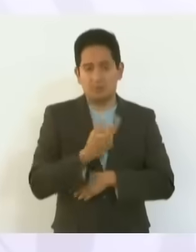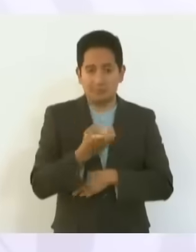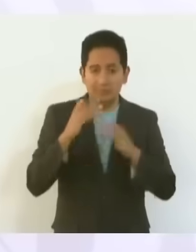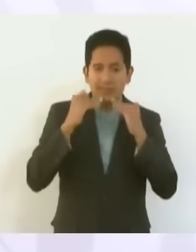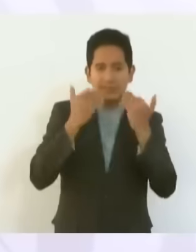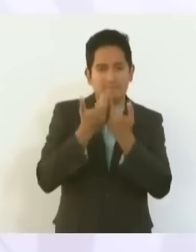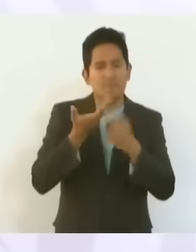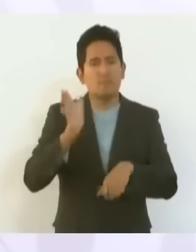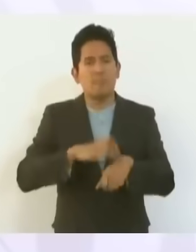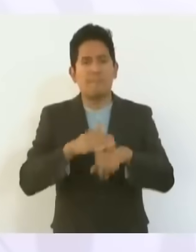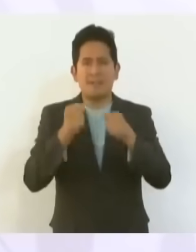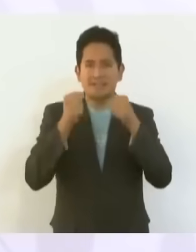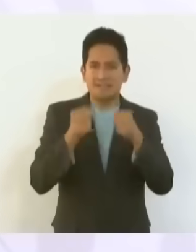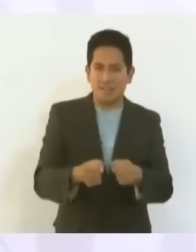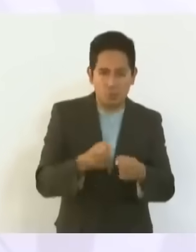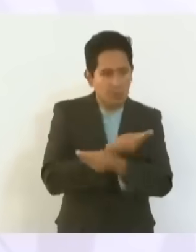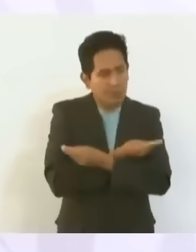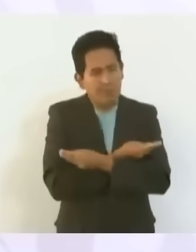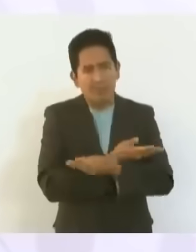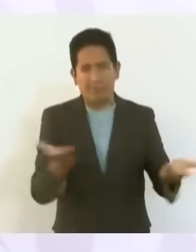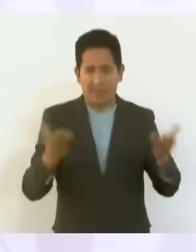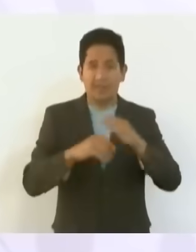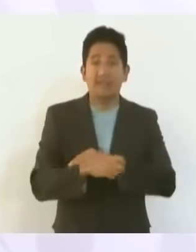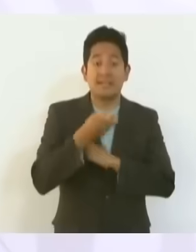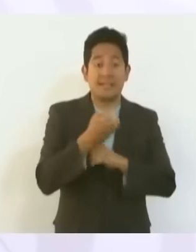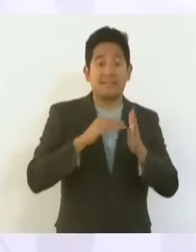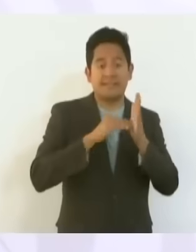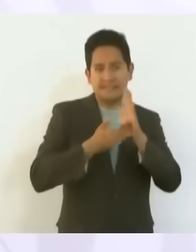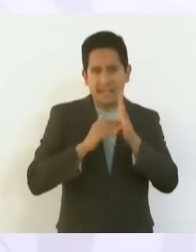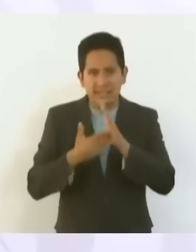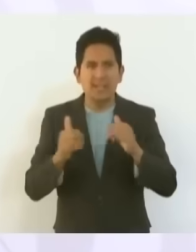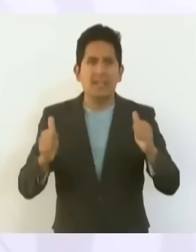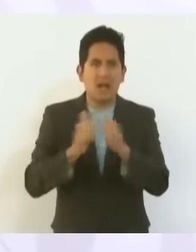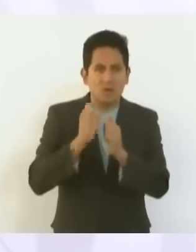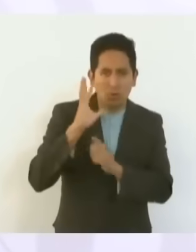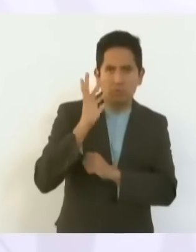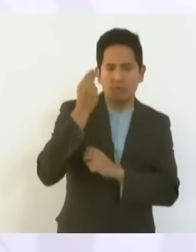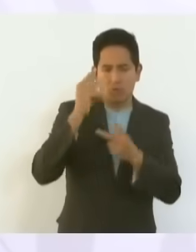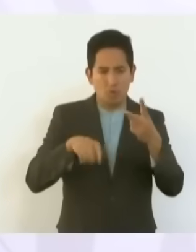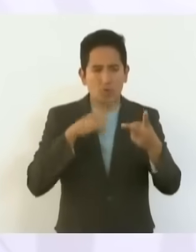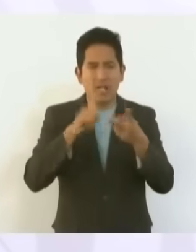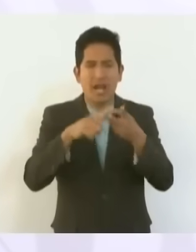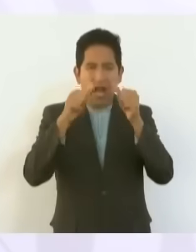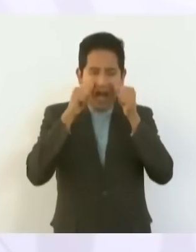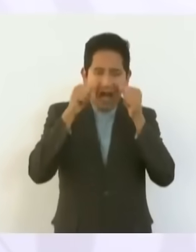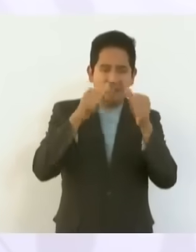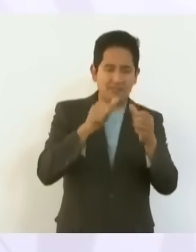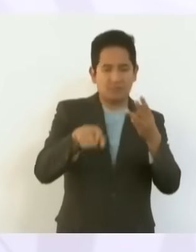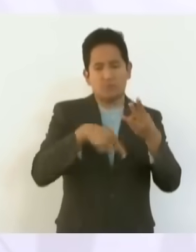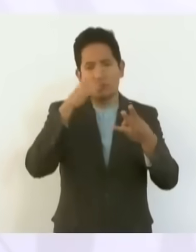esta estrategia que combina inteligencia, atención a las causas, presencia territorial,